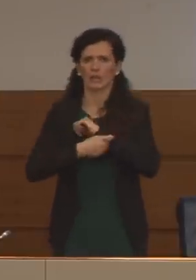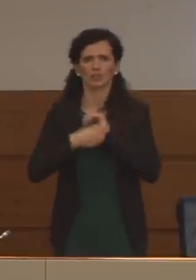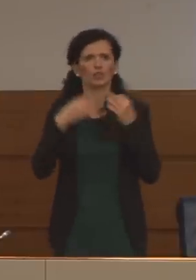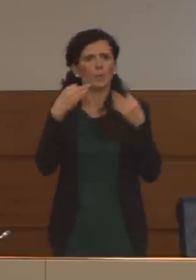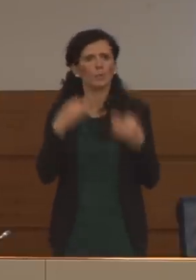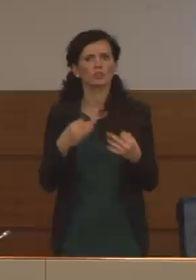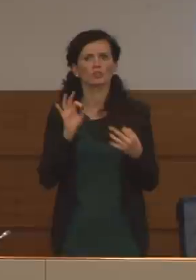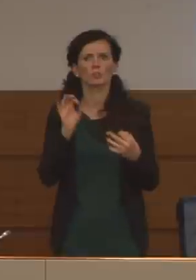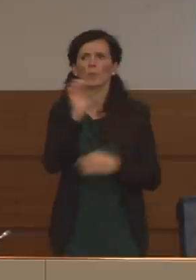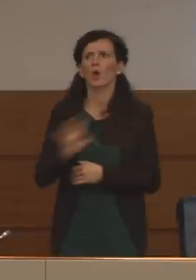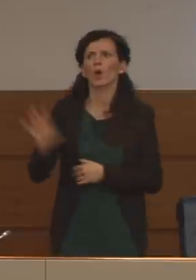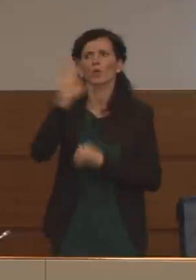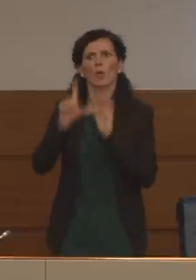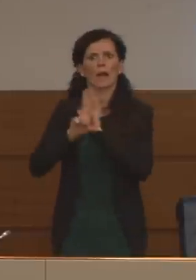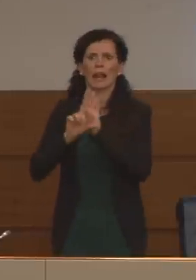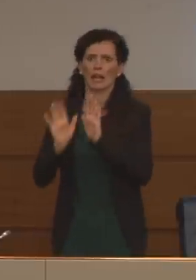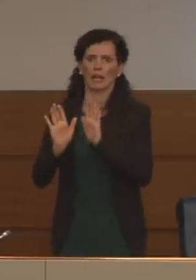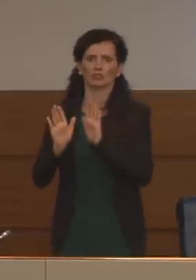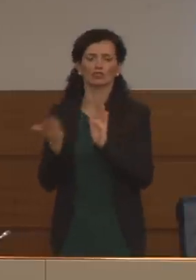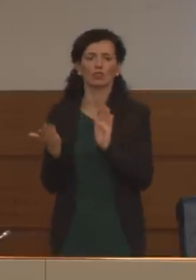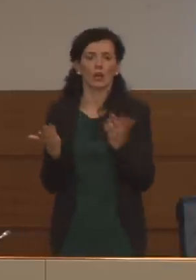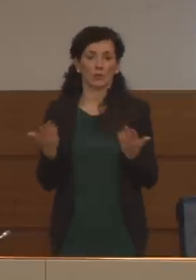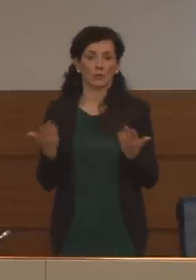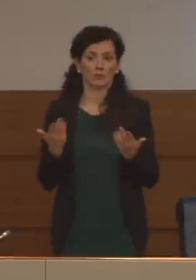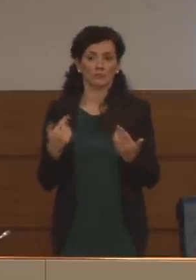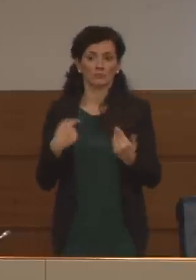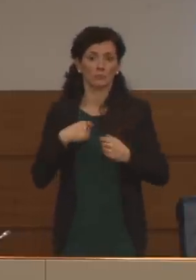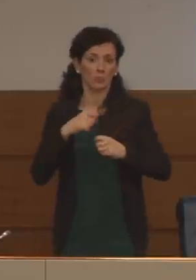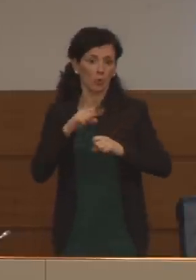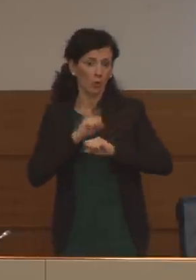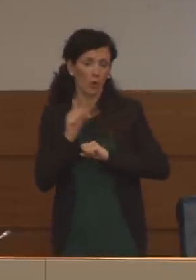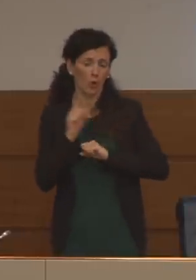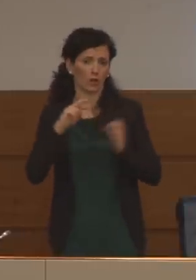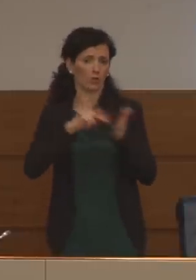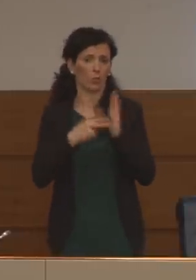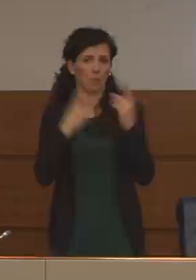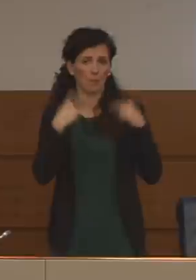per cui credo che questo non sia effettivamente un problema. Il problema è